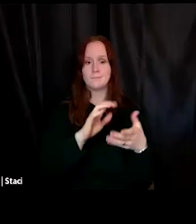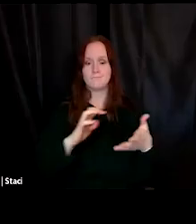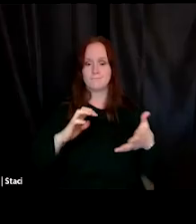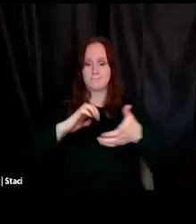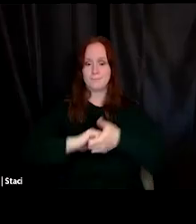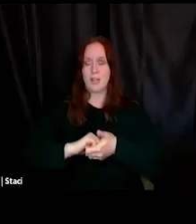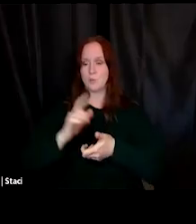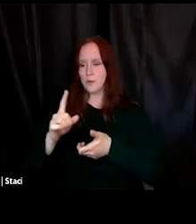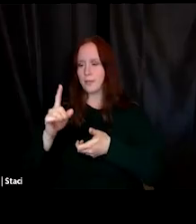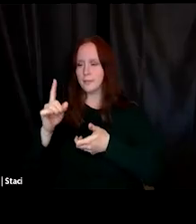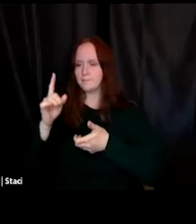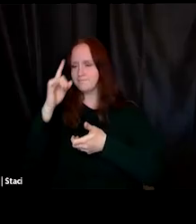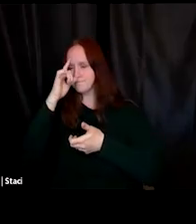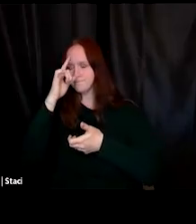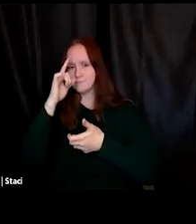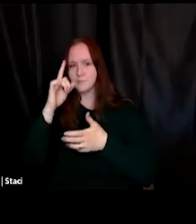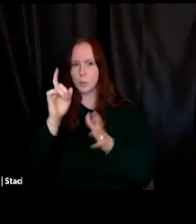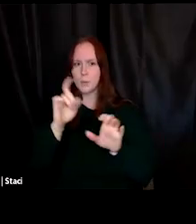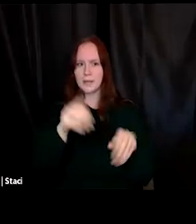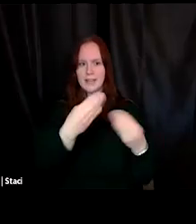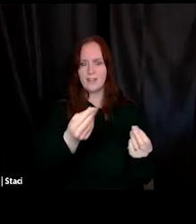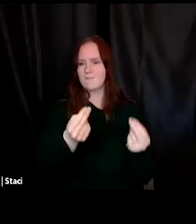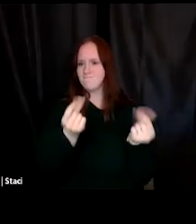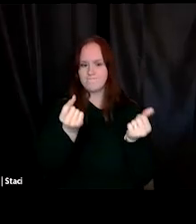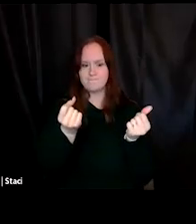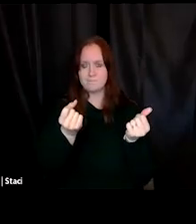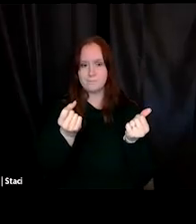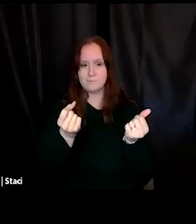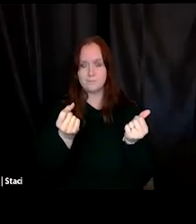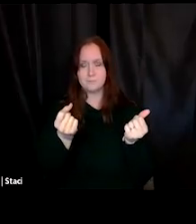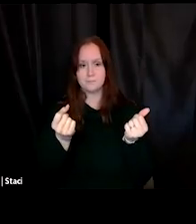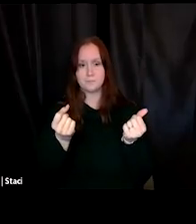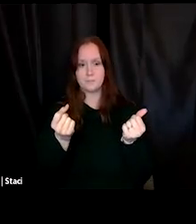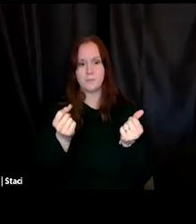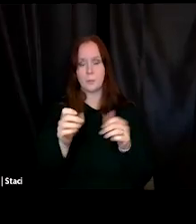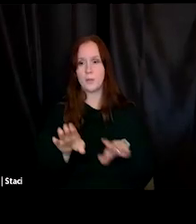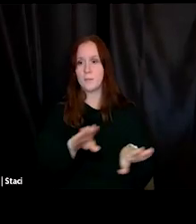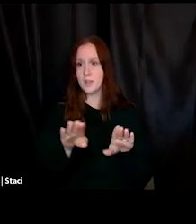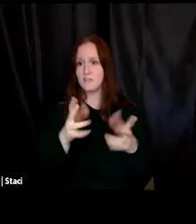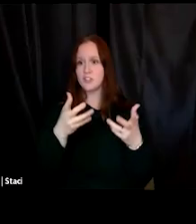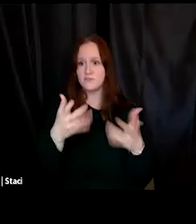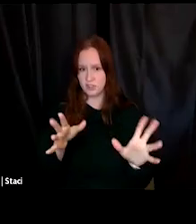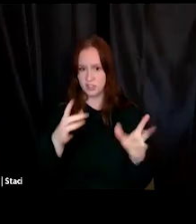Esta próxima diapositiva es para ayudar a presentarles a algunos de ustedes la estructura de la SSA.